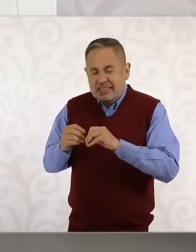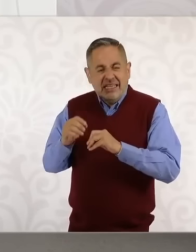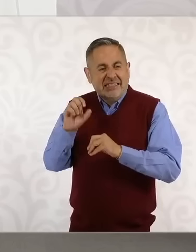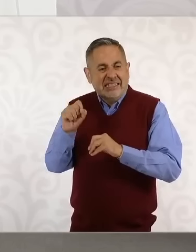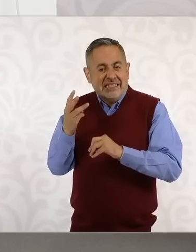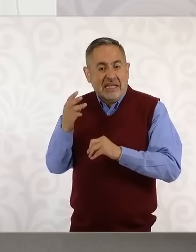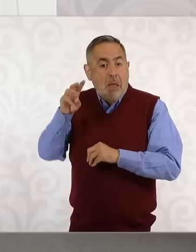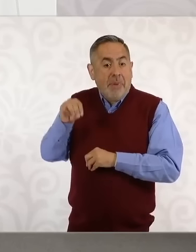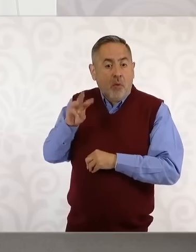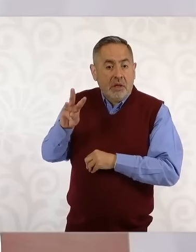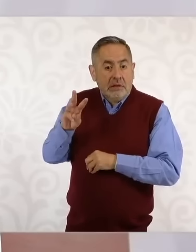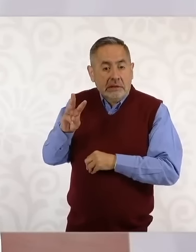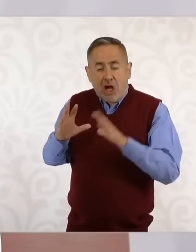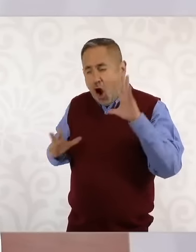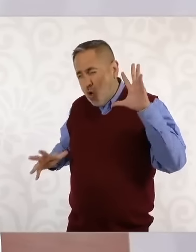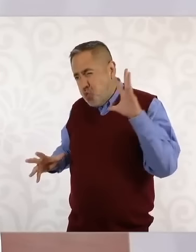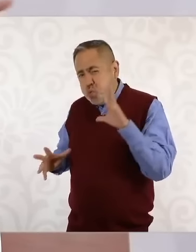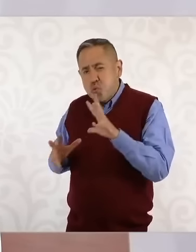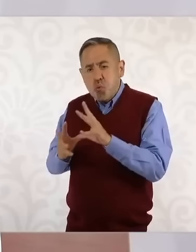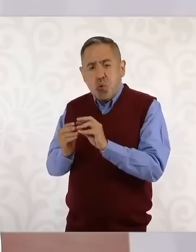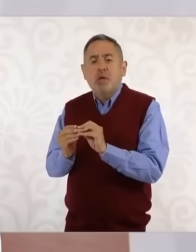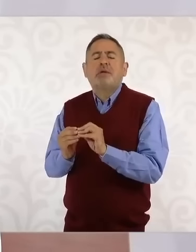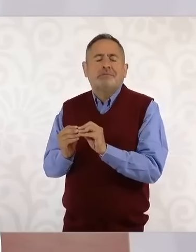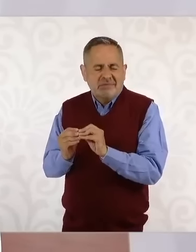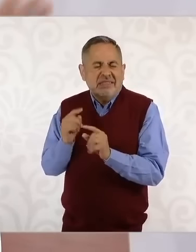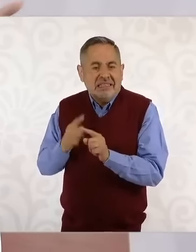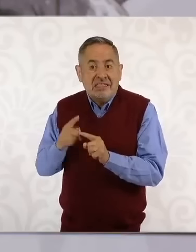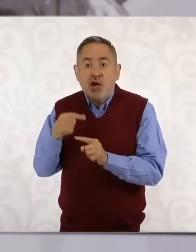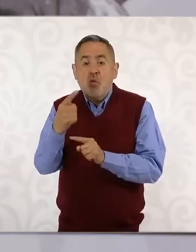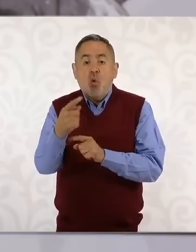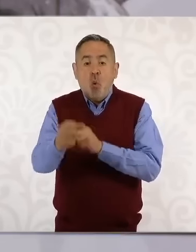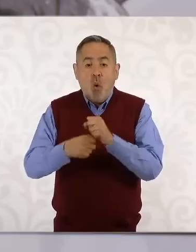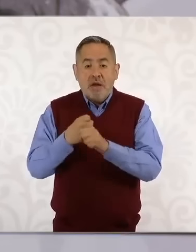Entonces, lo que estamos anunciando hoy es que el próximo año inicia la construcción de todas